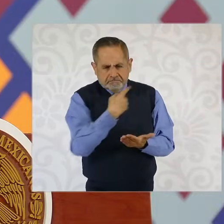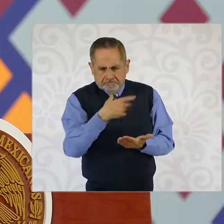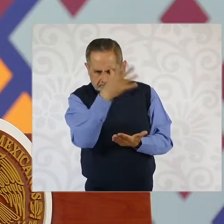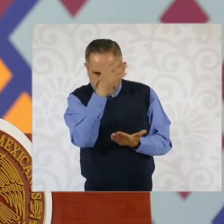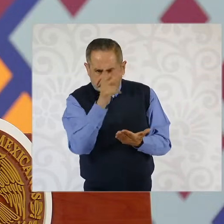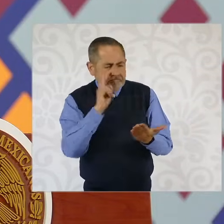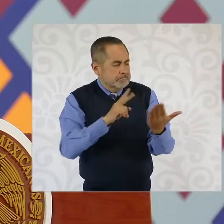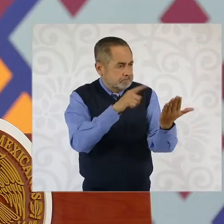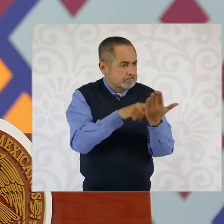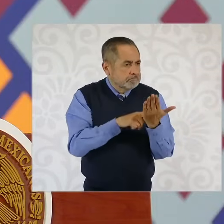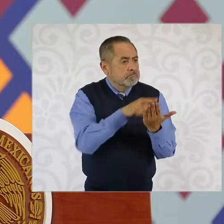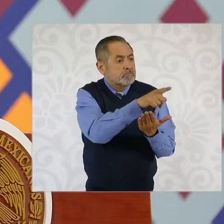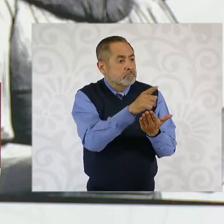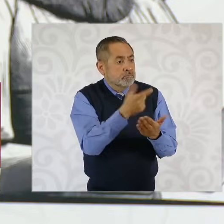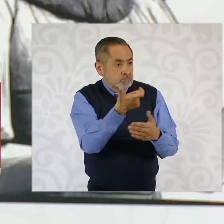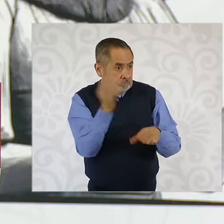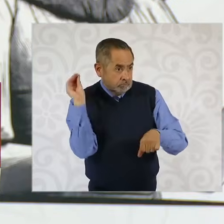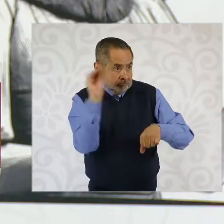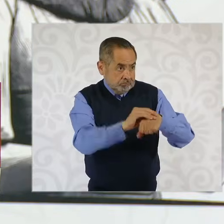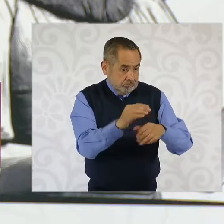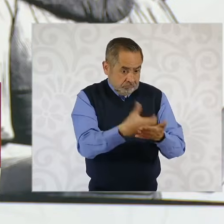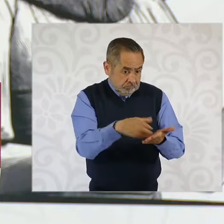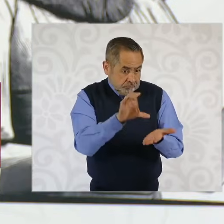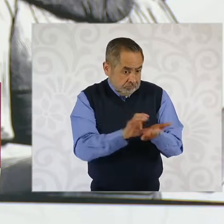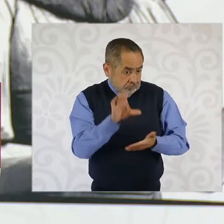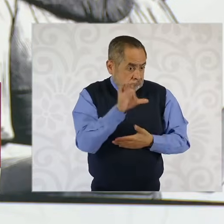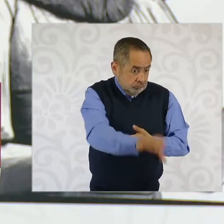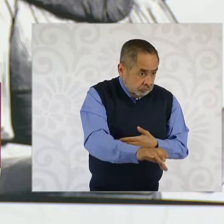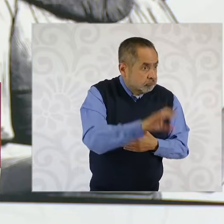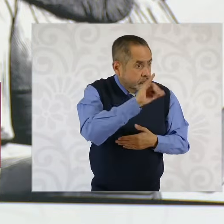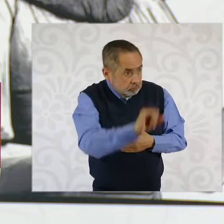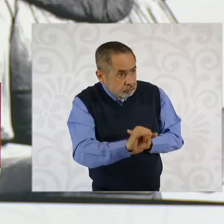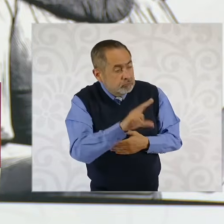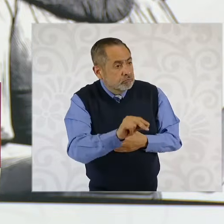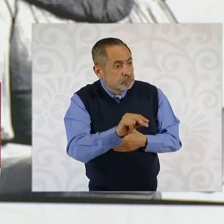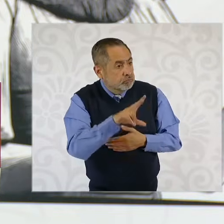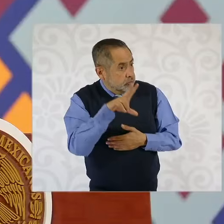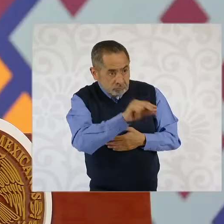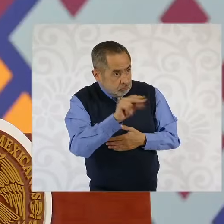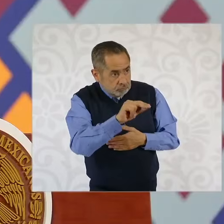vas a invertir o no vas a invertir y si no vas a invertir Pues regrésalo a la nación e